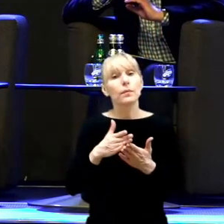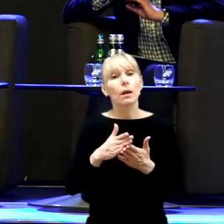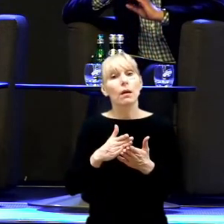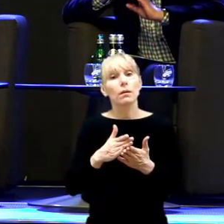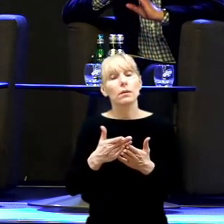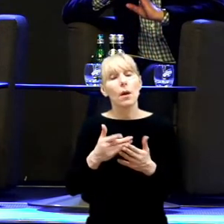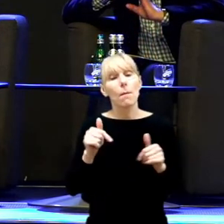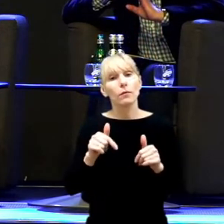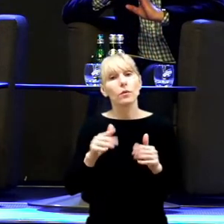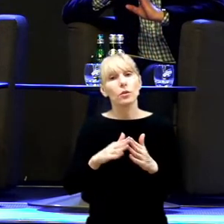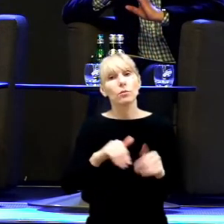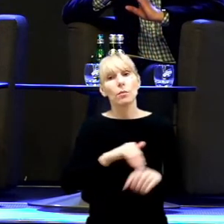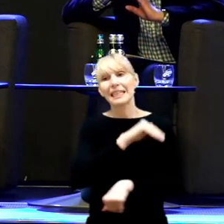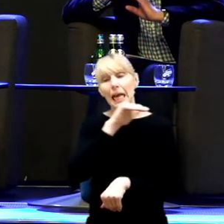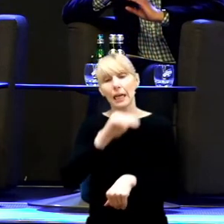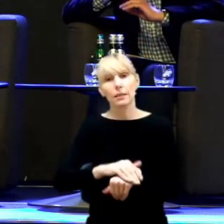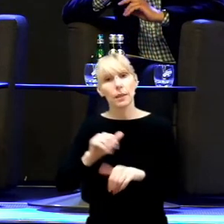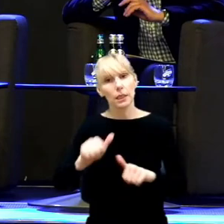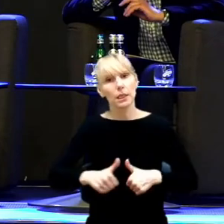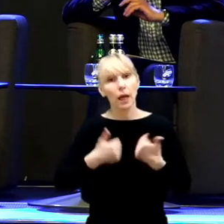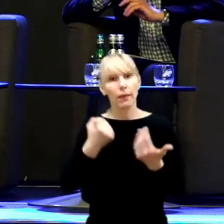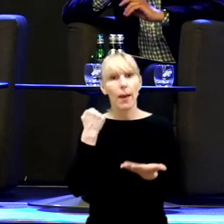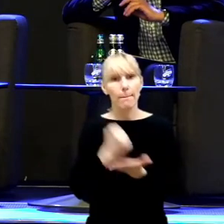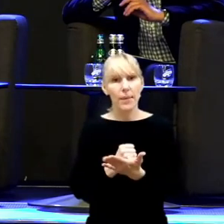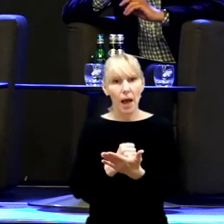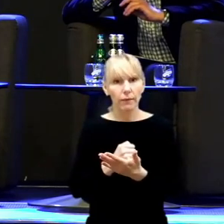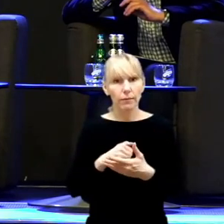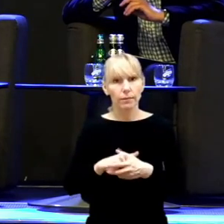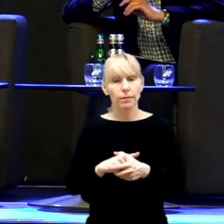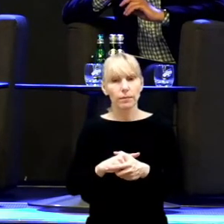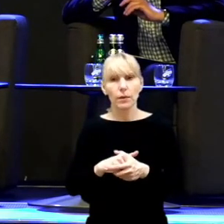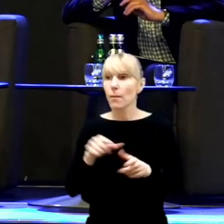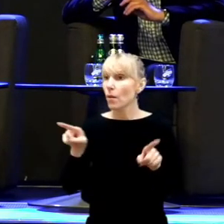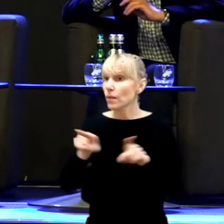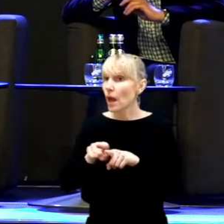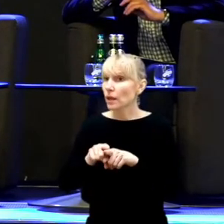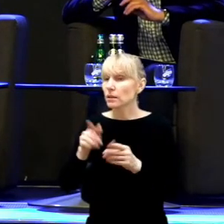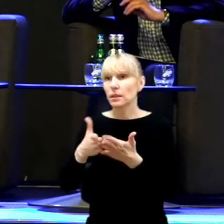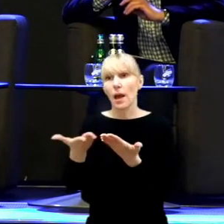bo ten obecny stan prawny również przeszkadza burmistrzowi w Pleszewie.